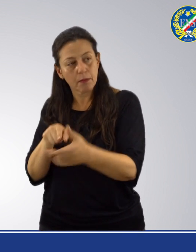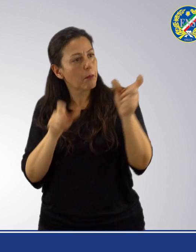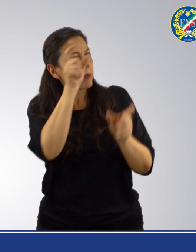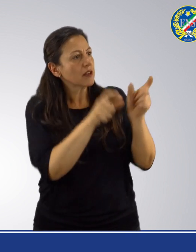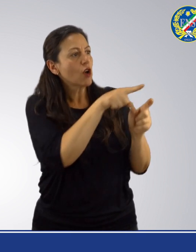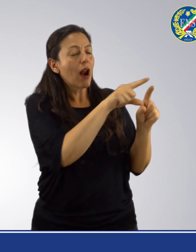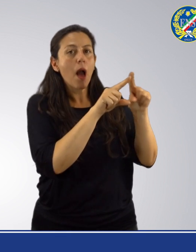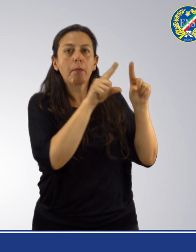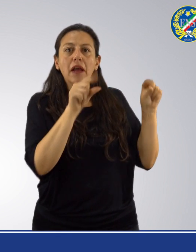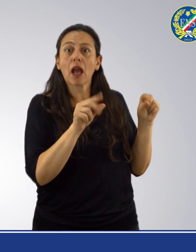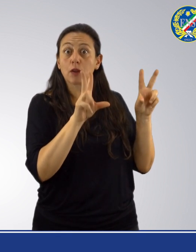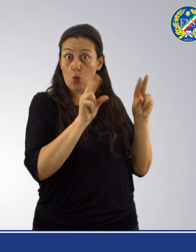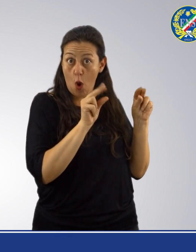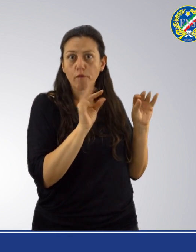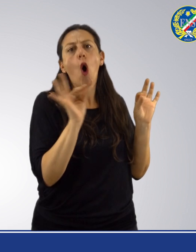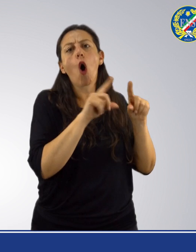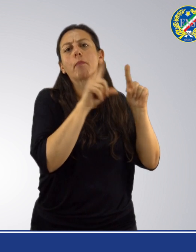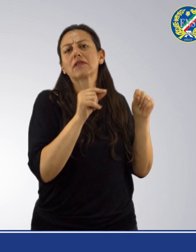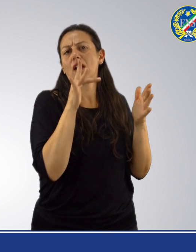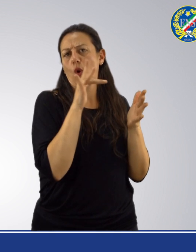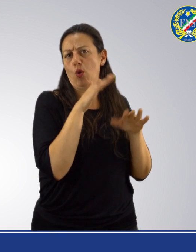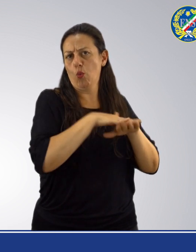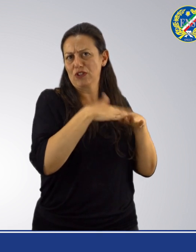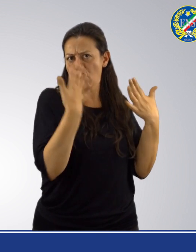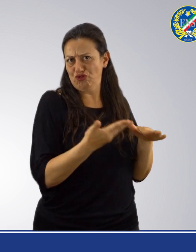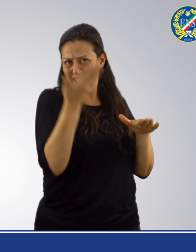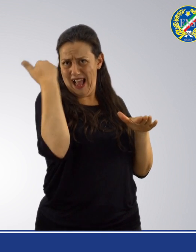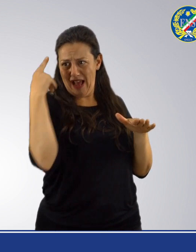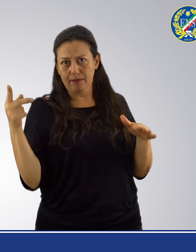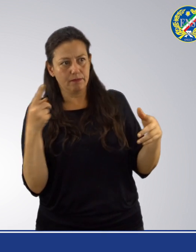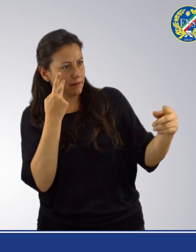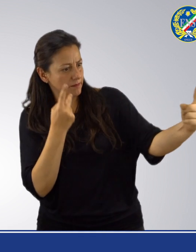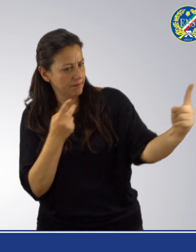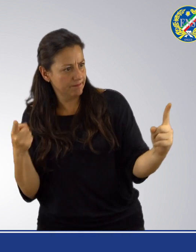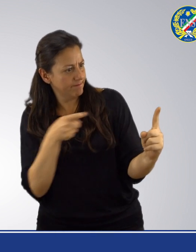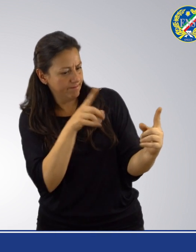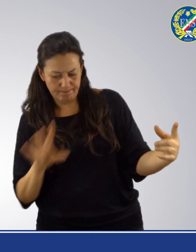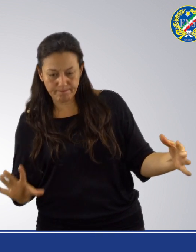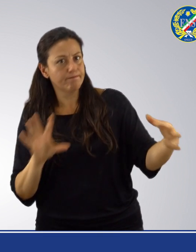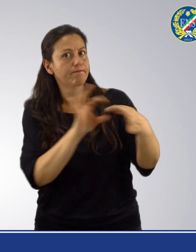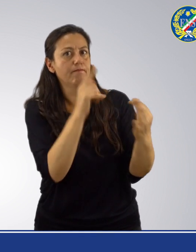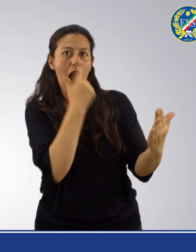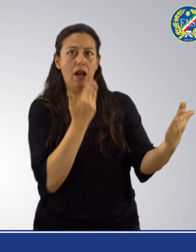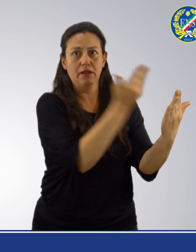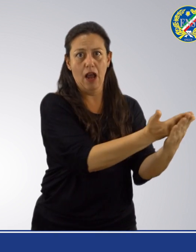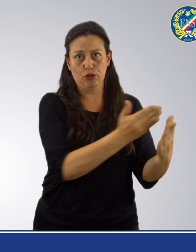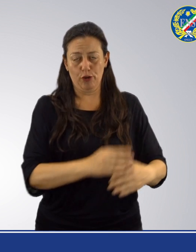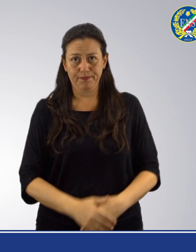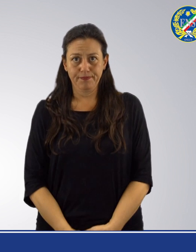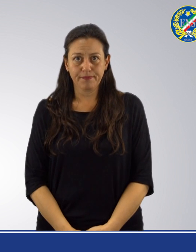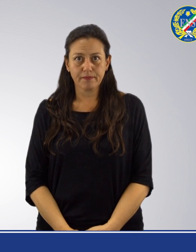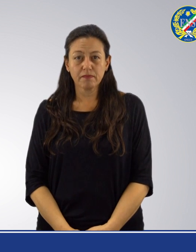in modo da poter gestire anche le patenti rilasciate prima del 31.01.2017